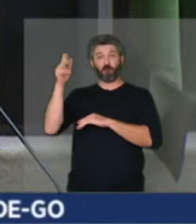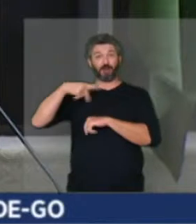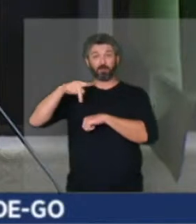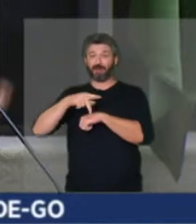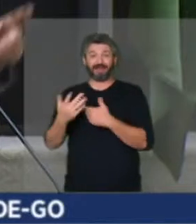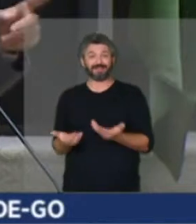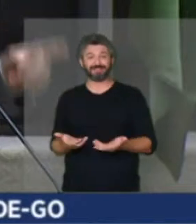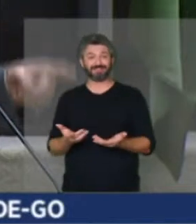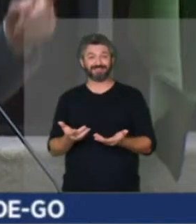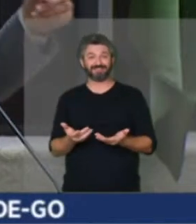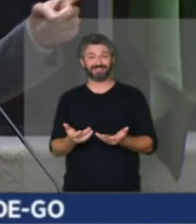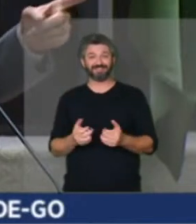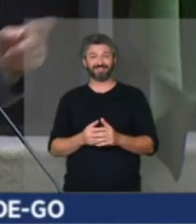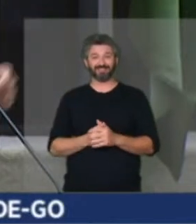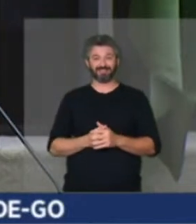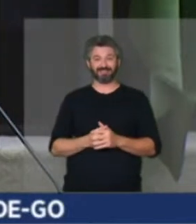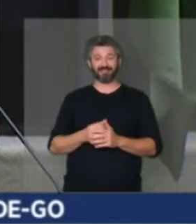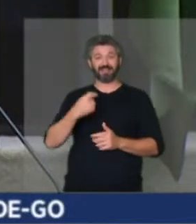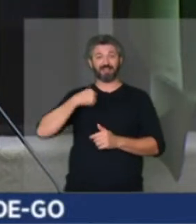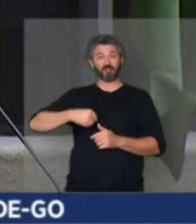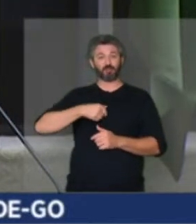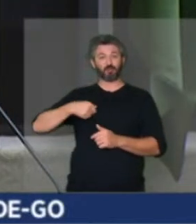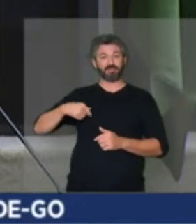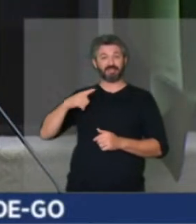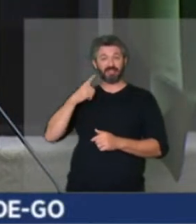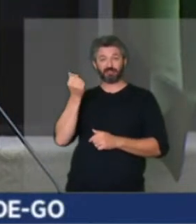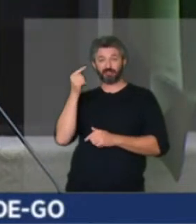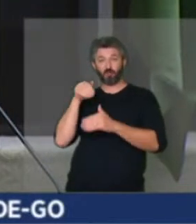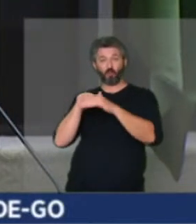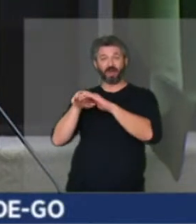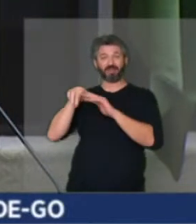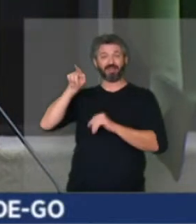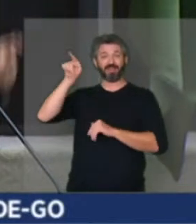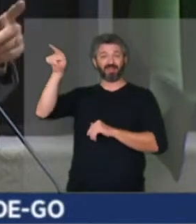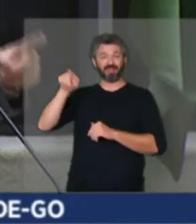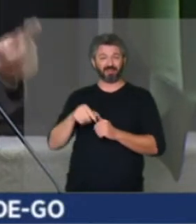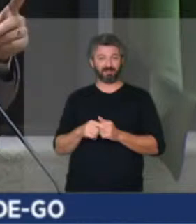EXTERIOR... CONTA NA SUÍÇA E TODO O POLÍTICO BRASILEIRO BRASILEIRO, ELE PODE TER CONTA